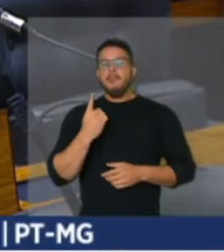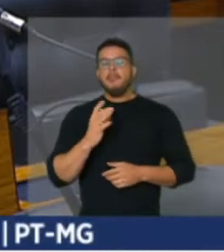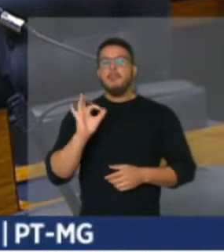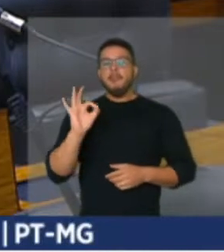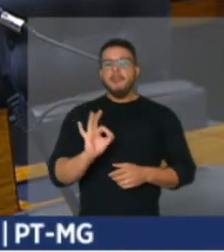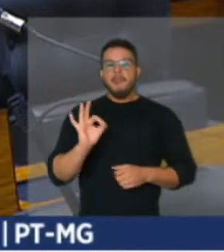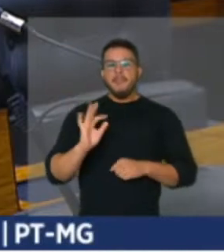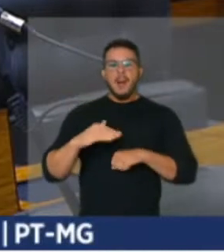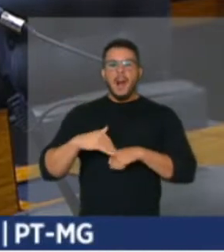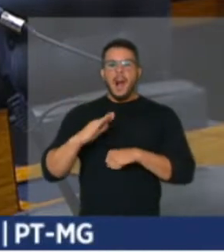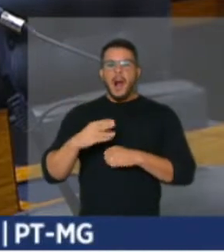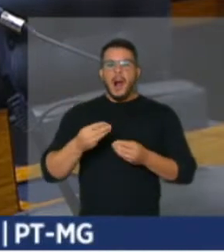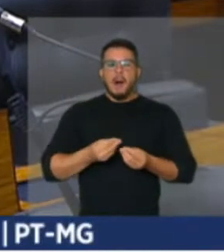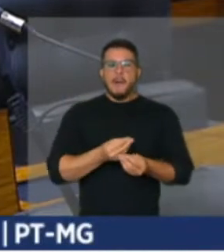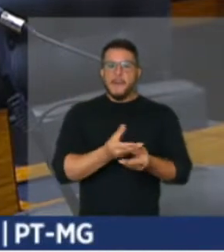MUNICÍPIOS BRASILEIROS PORQUE COMPREENDEMOS QUE É O ENTE